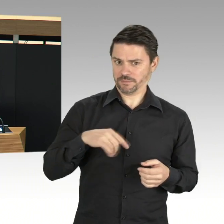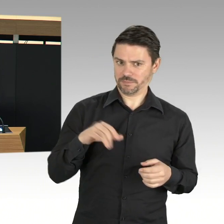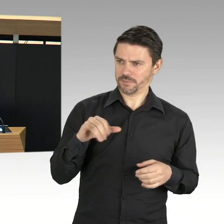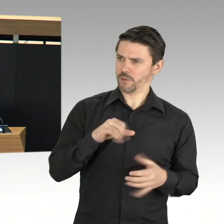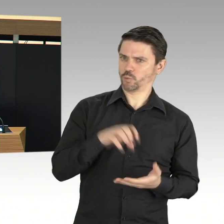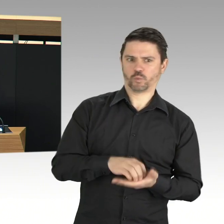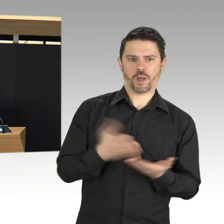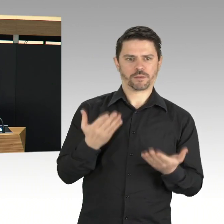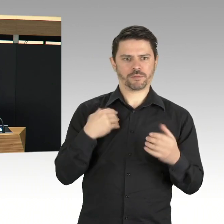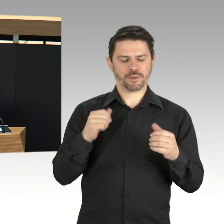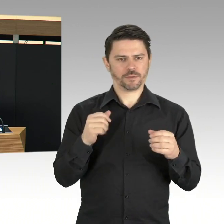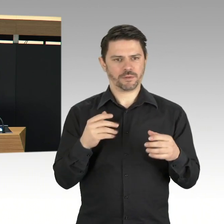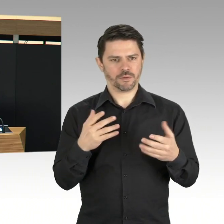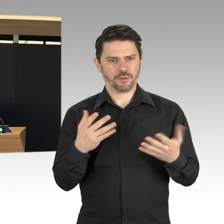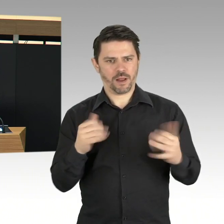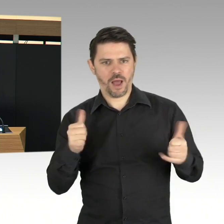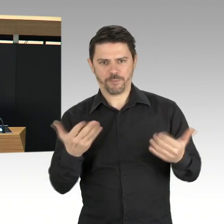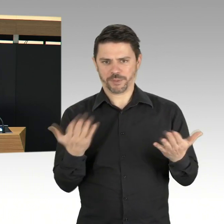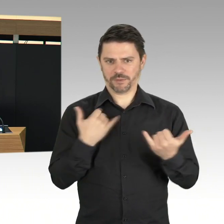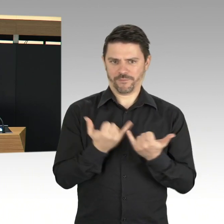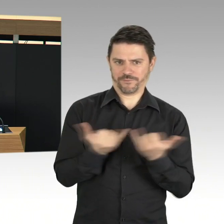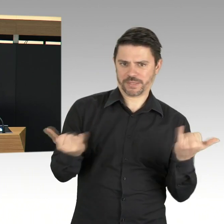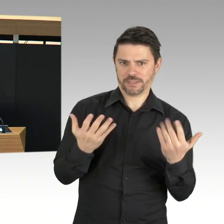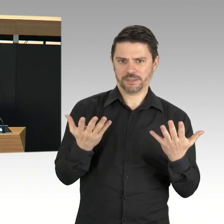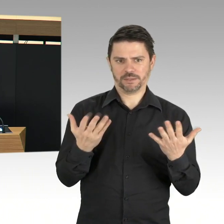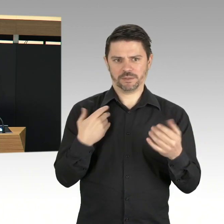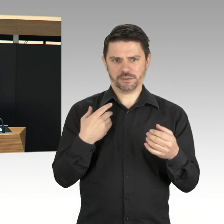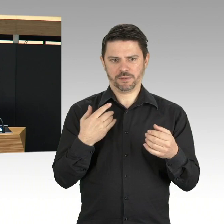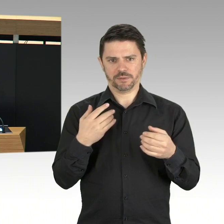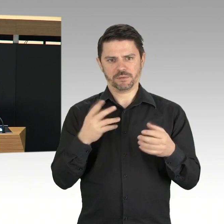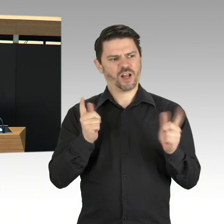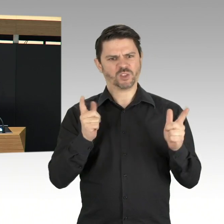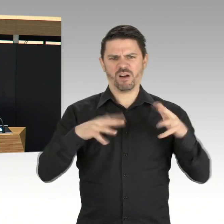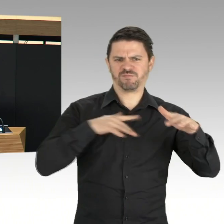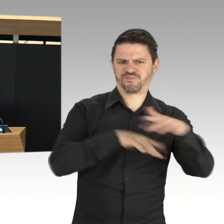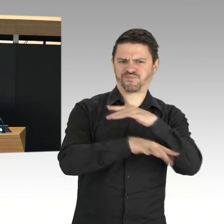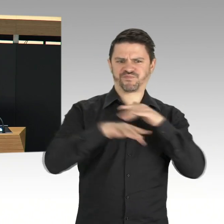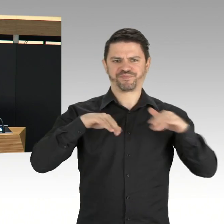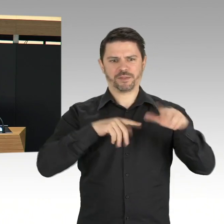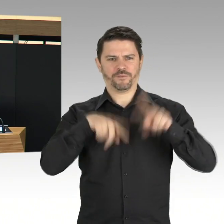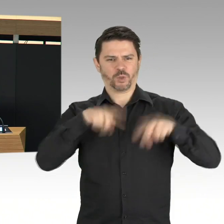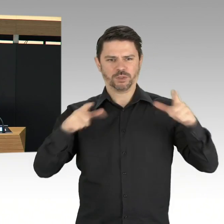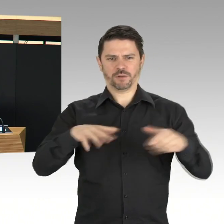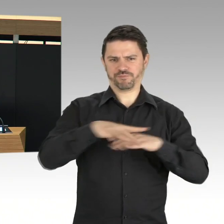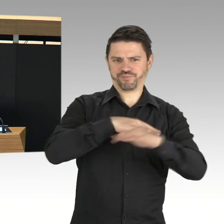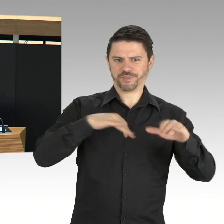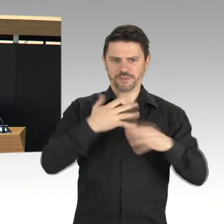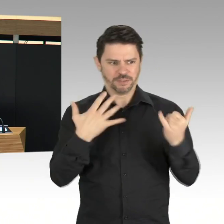Eine Antwort auf diese Frage ist das eindeutige Bekenntnis, das sich der rot-rot-grüne Senat und die Koalition auf die Fahnen geschrieben haben: